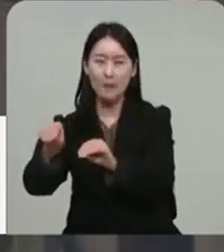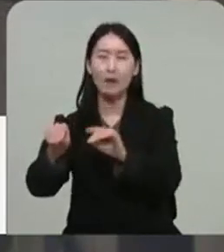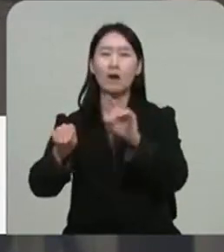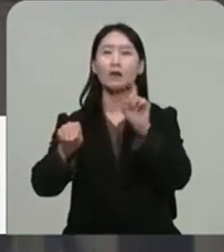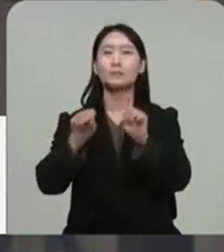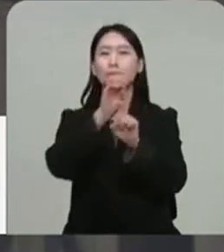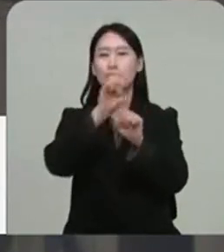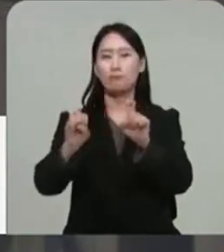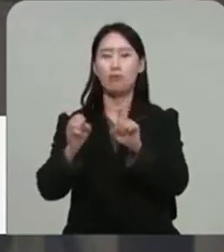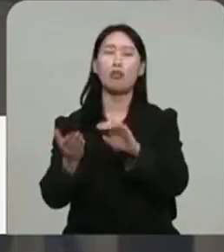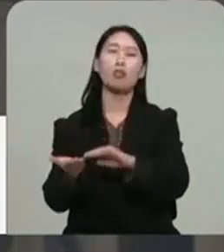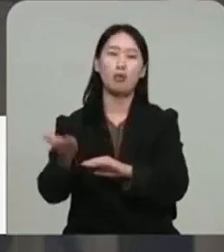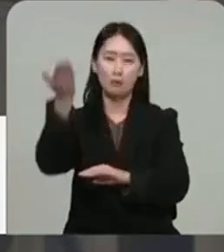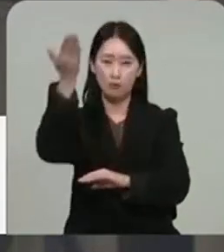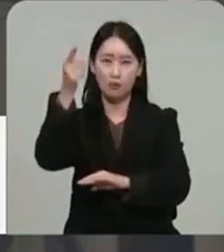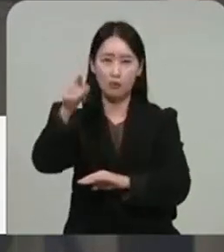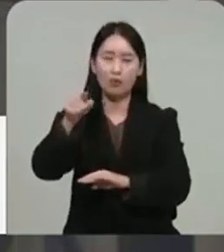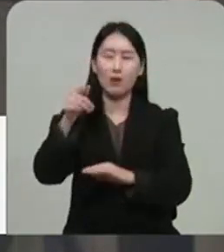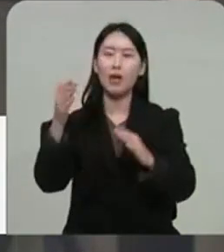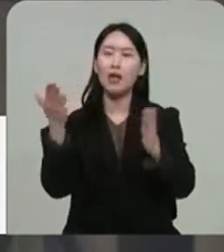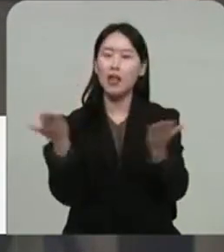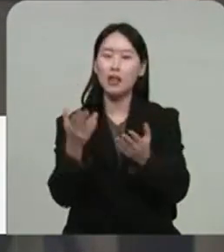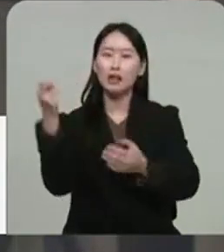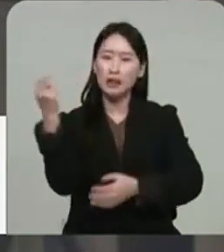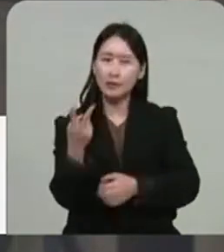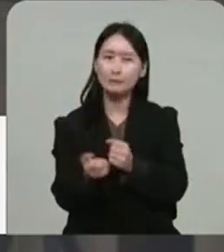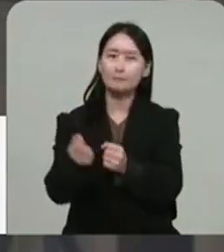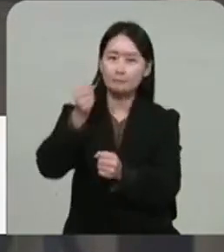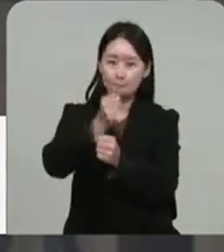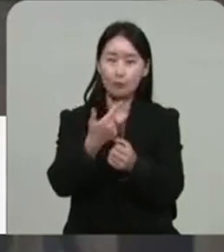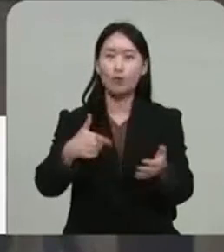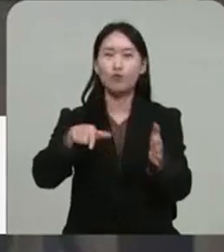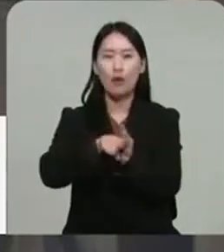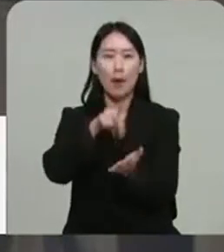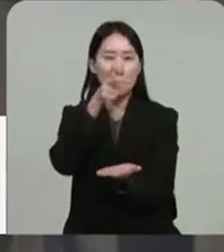소외 받지 않고 일터에 복귀할 수 있게 제도적 지원이 필요합니다.